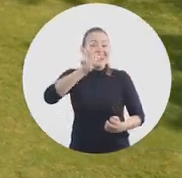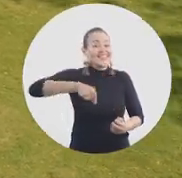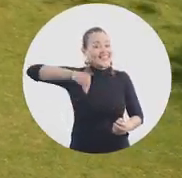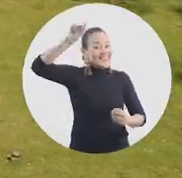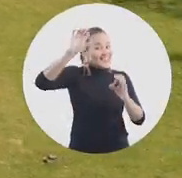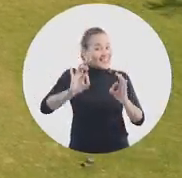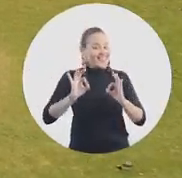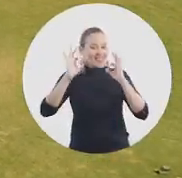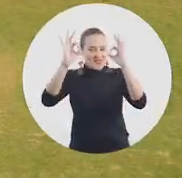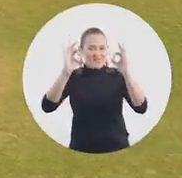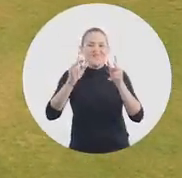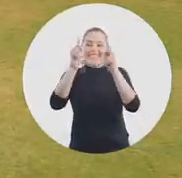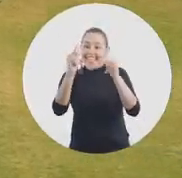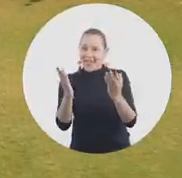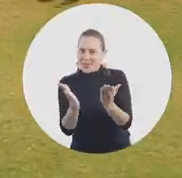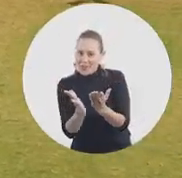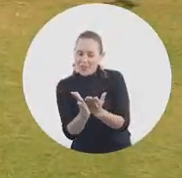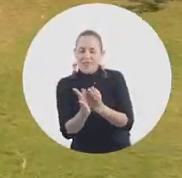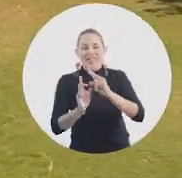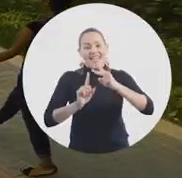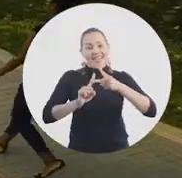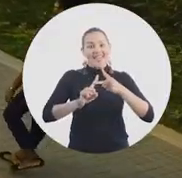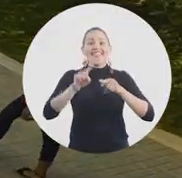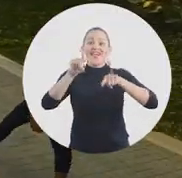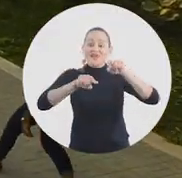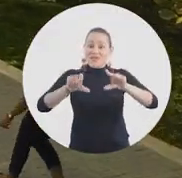Estudiante, docente, egresado...